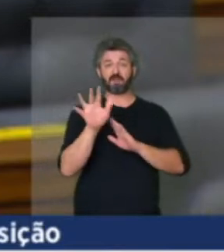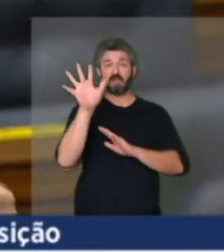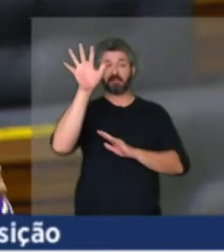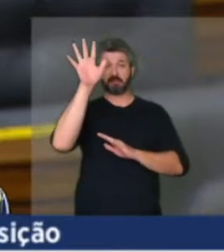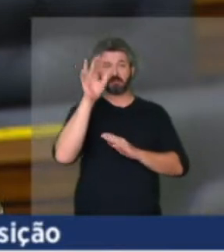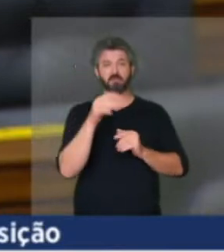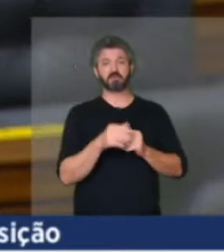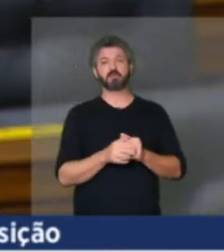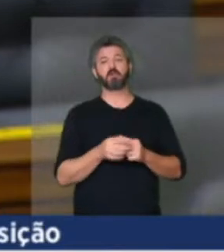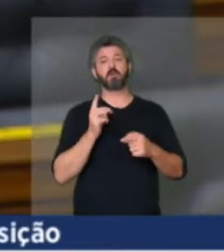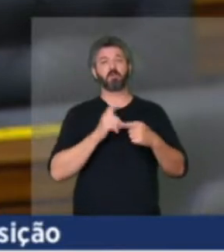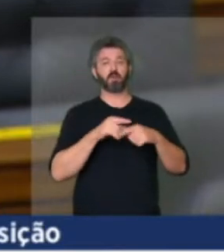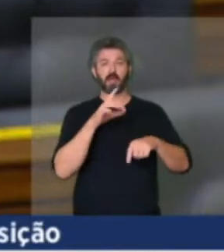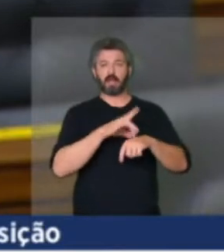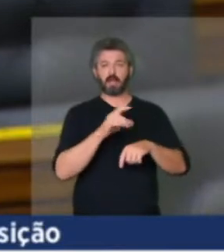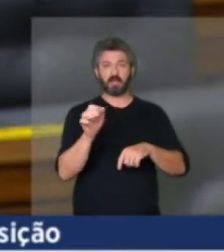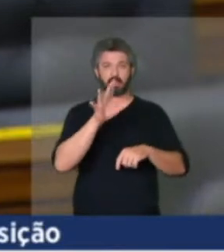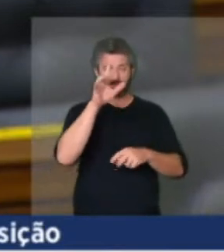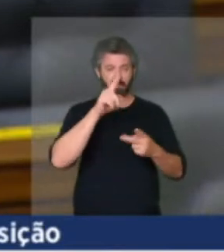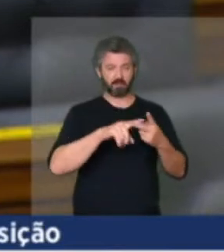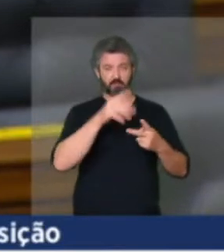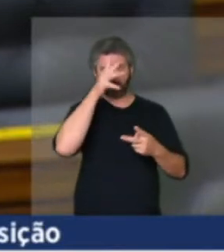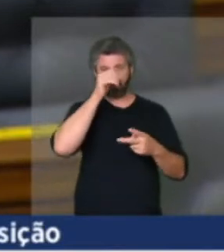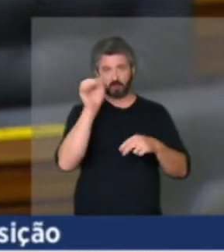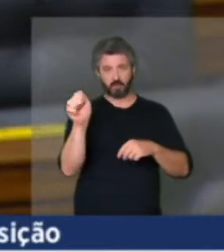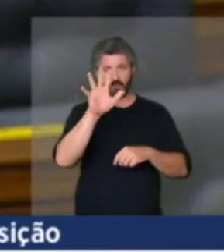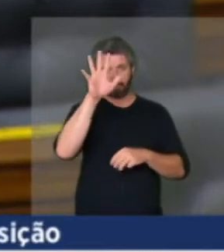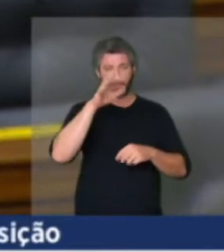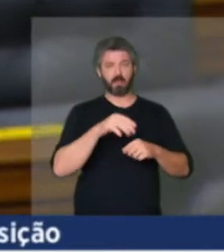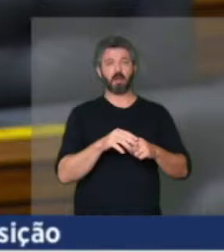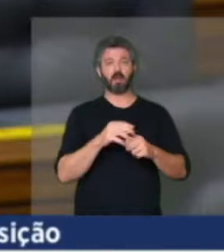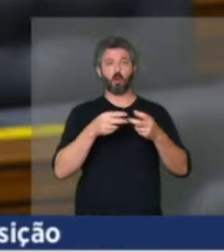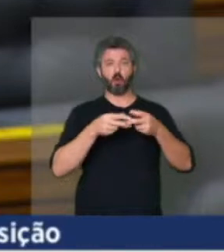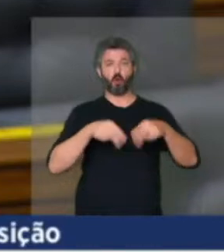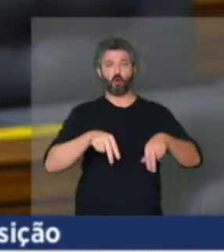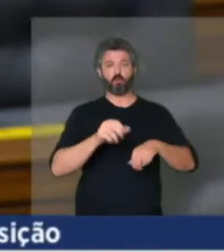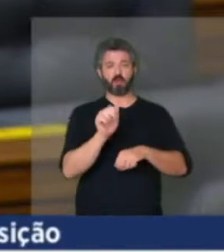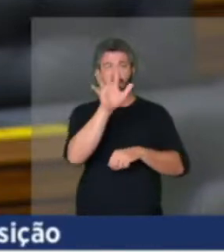PREÇO DA CARNE, DO FRANGO DOS OVOS, O NOSSO POVO QUE TEM TIDO DIFICULDADE DE COMER TAMBÉM GRAÇAS A ALTA DO DÓ